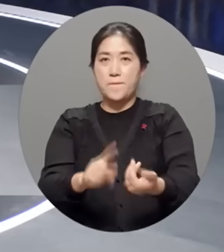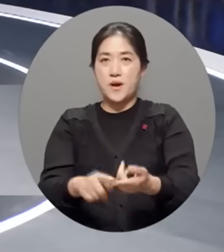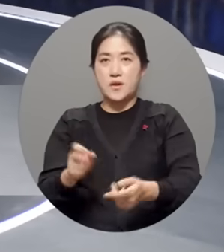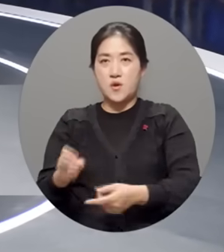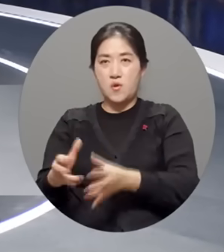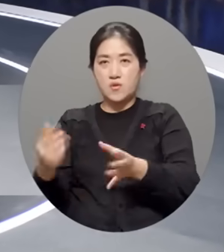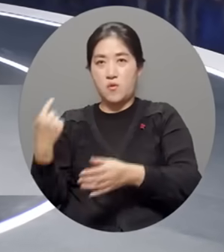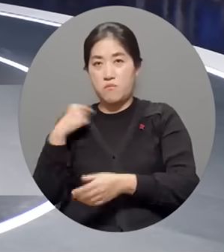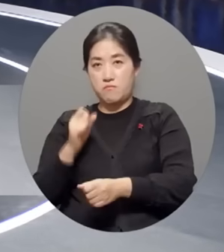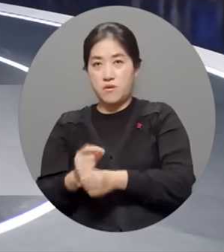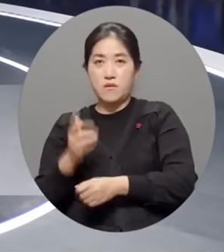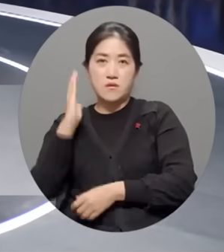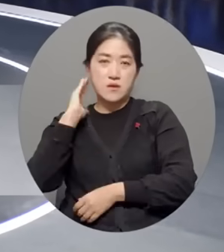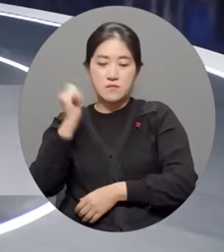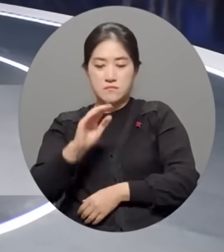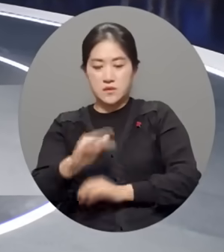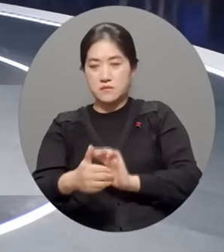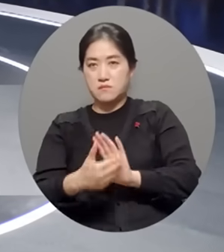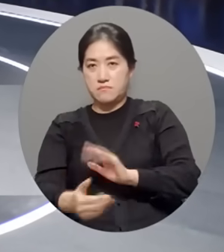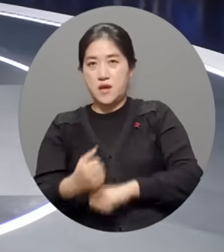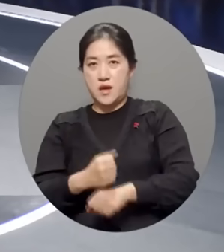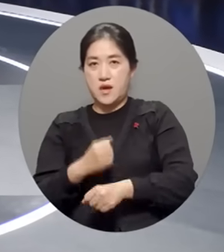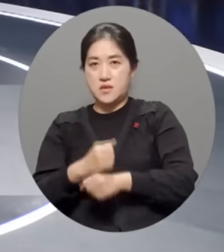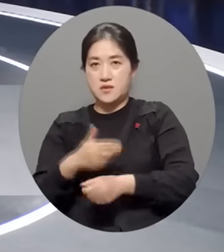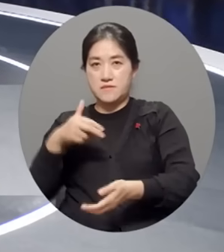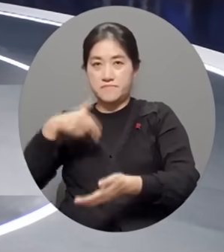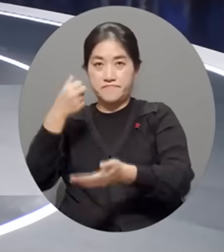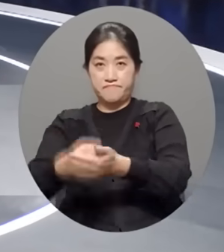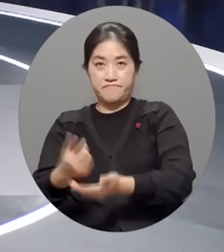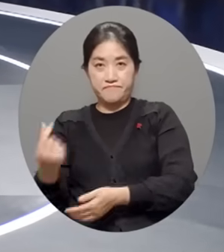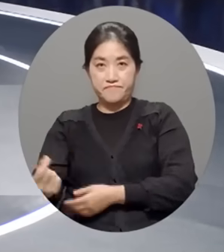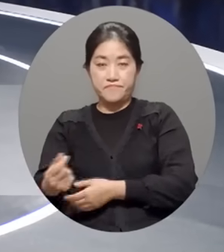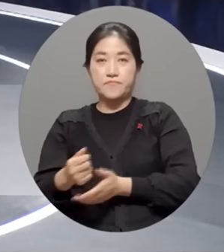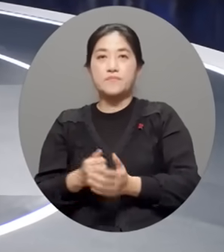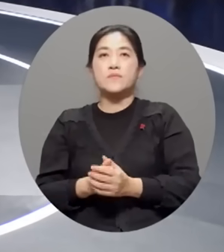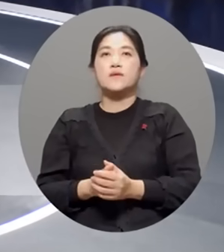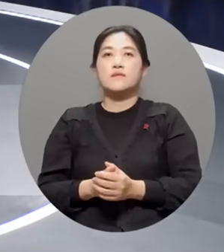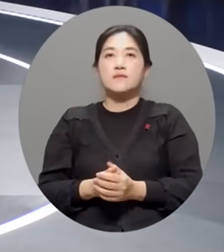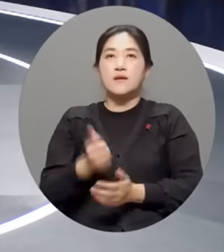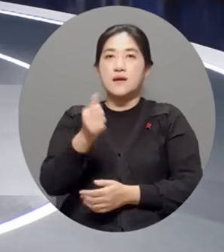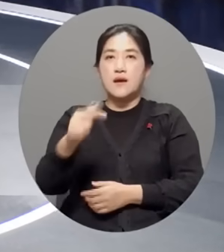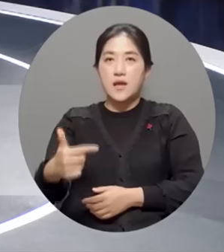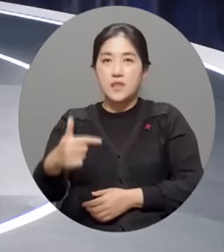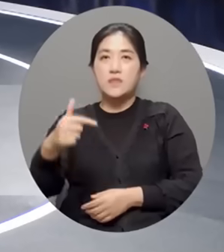그런데 김건희 특별법에 대해서는 사실 여권에서 어제 벌써 대통령이 거부권